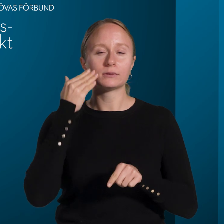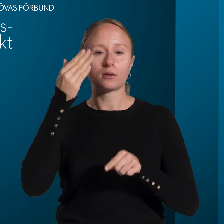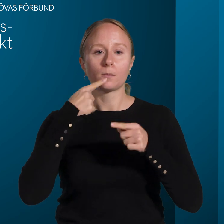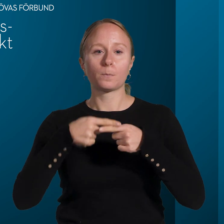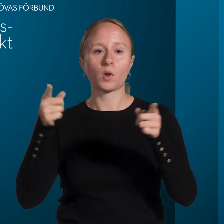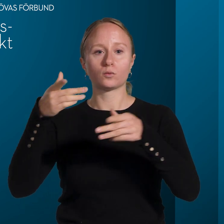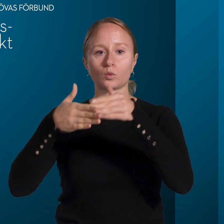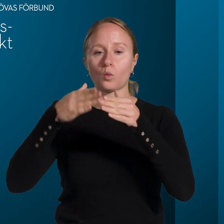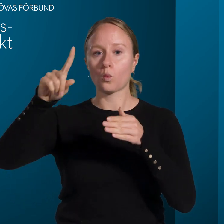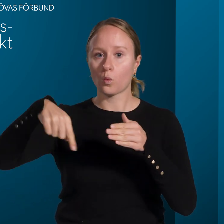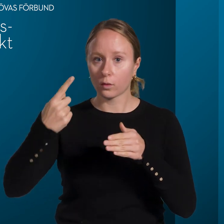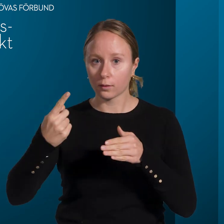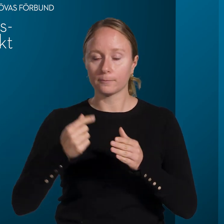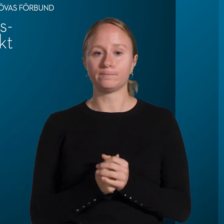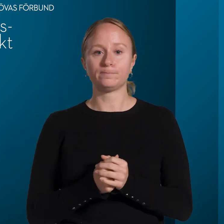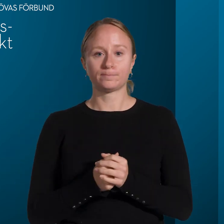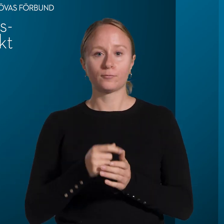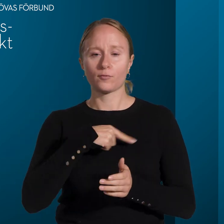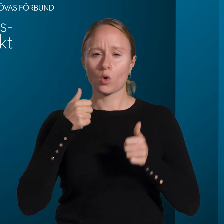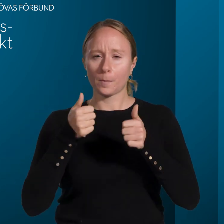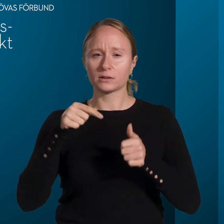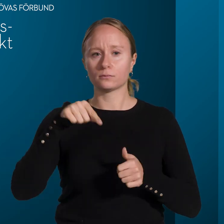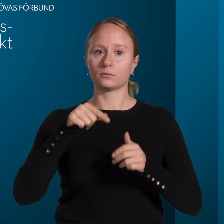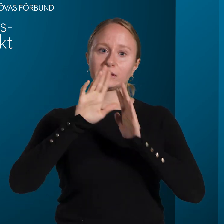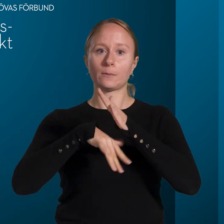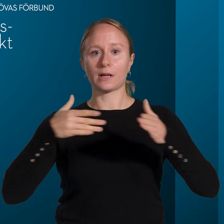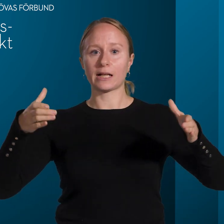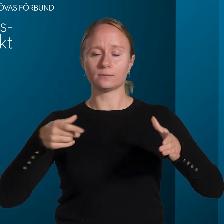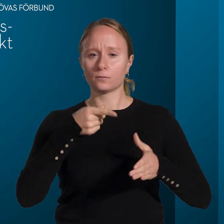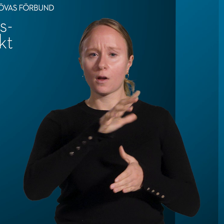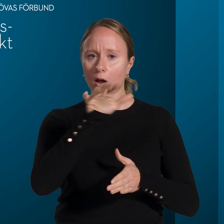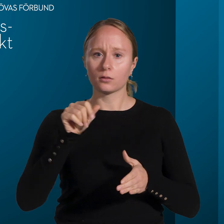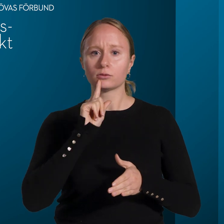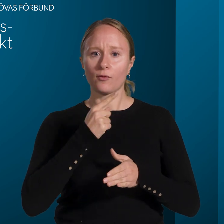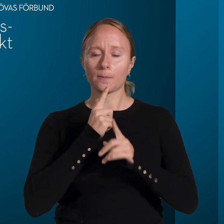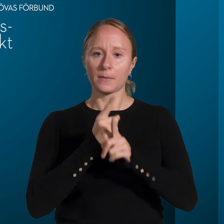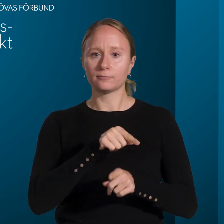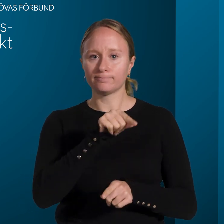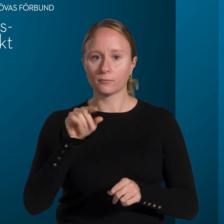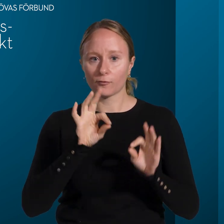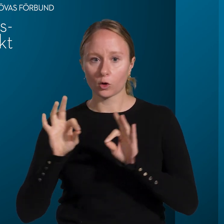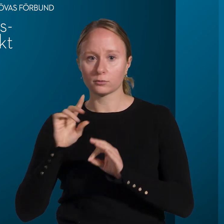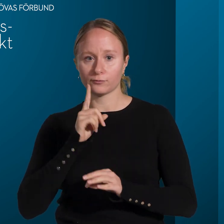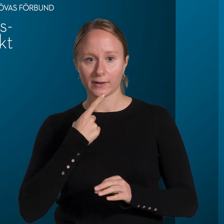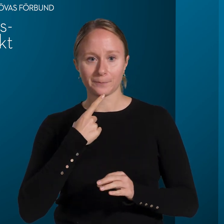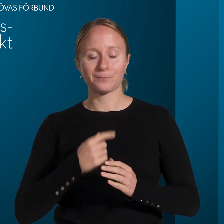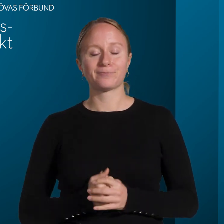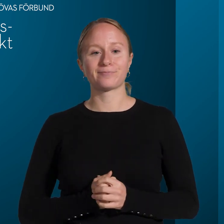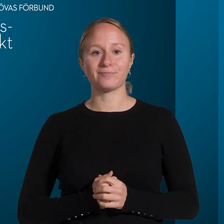som publiceras vid årsskiftet och som vi hoppas att - den teckenspråkiga gemenskapen deltar i.